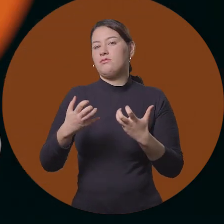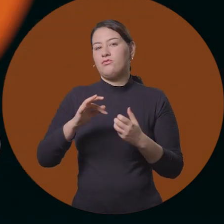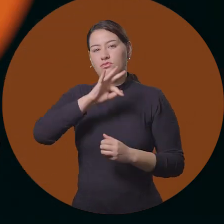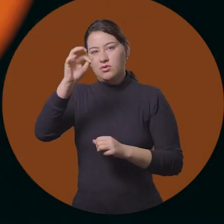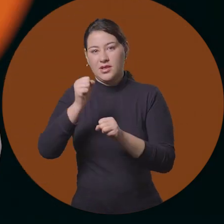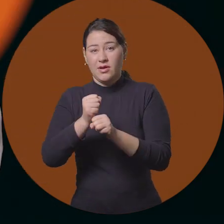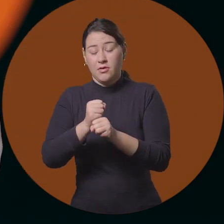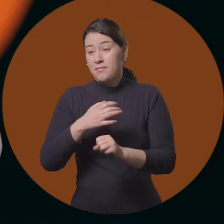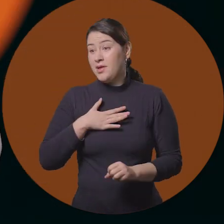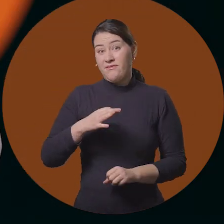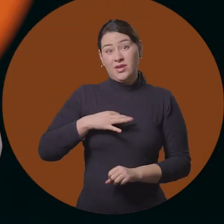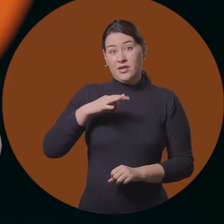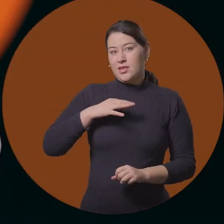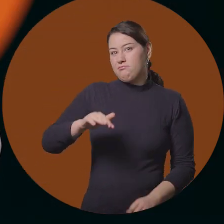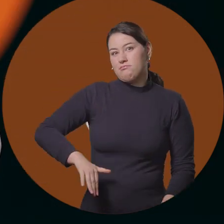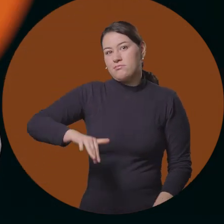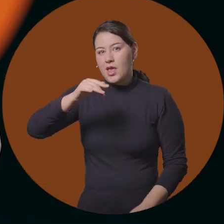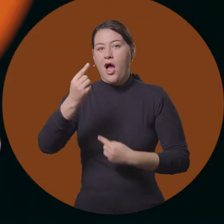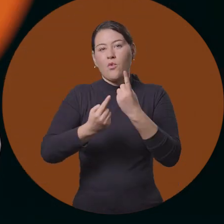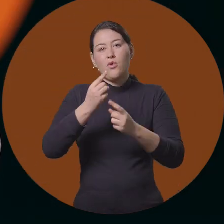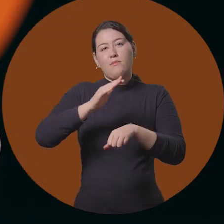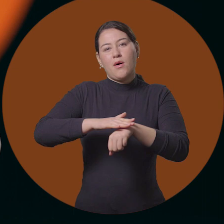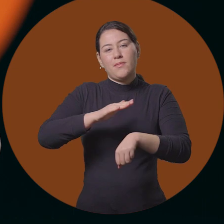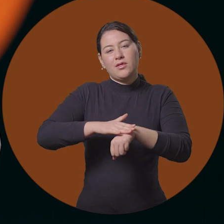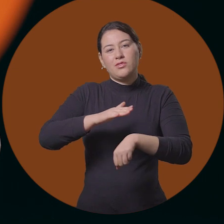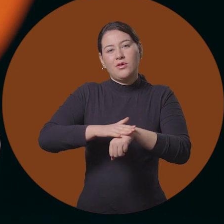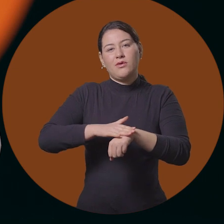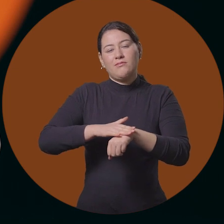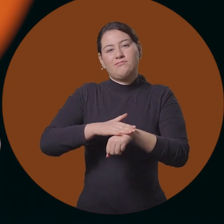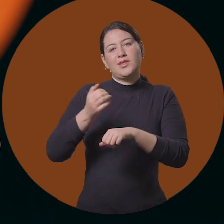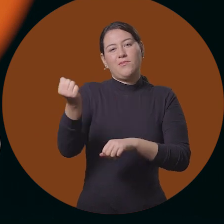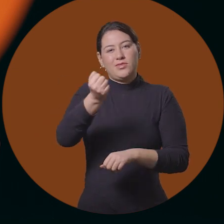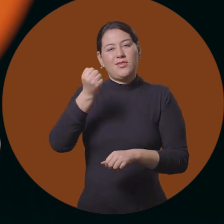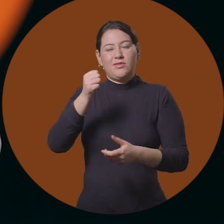Yo, a lo largo de mi vida, he tenido algunos momentos así que fueron un segundo,